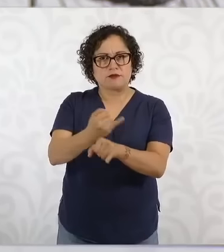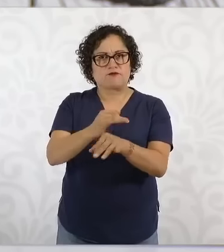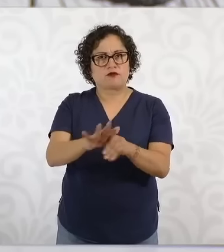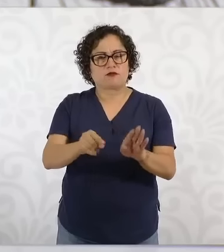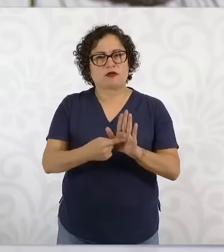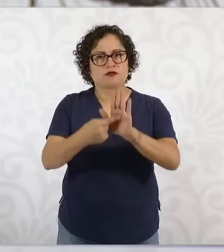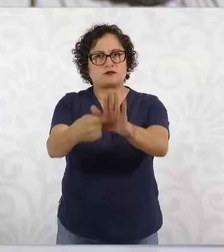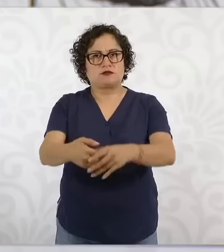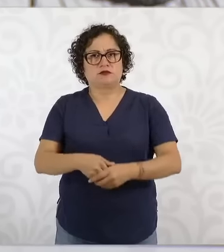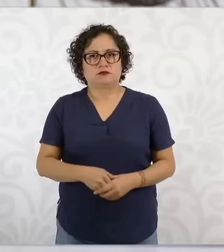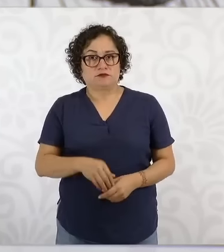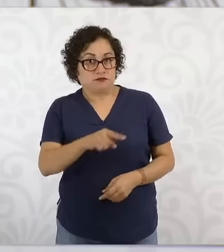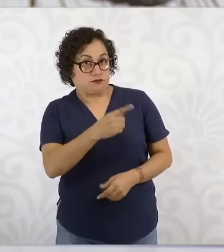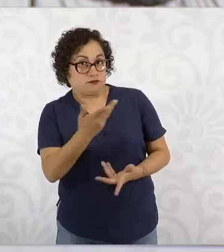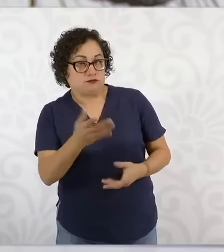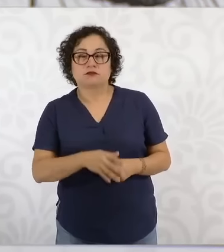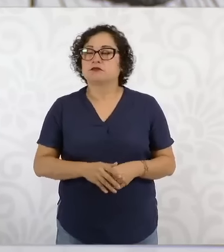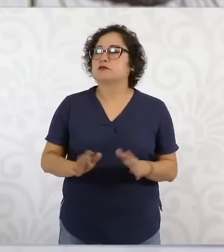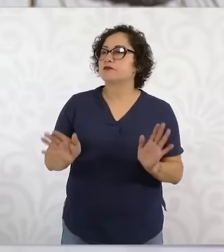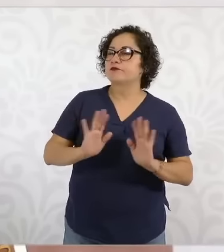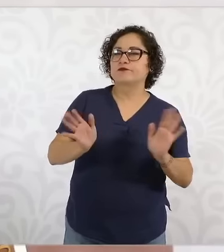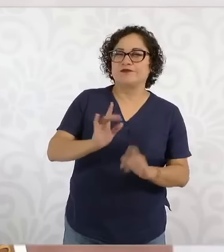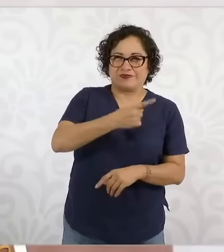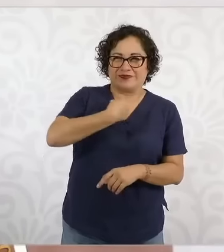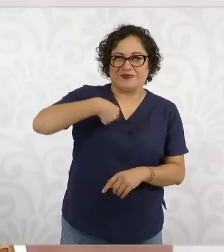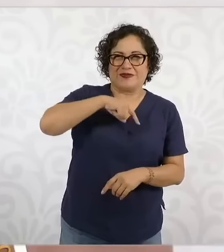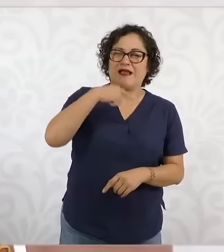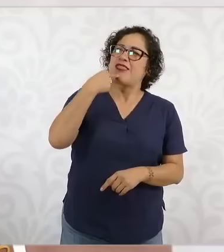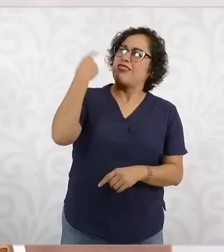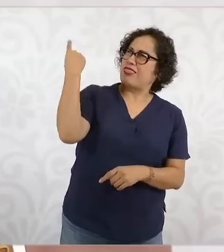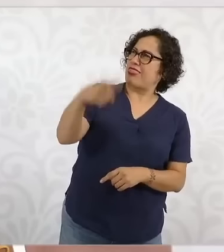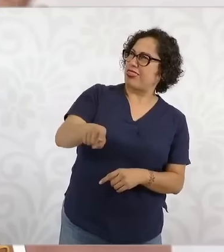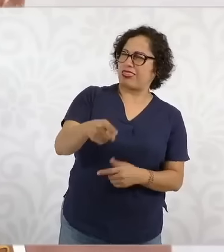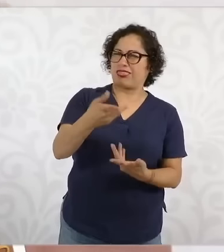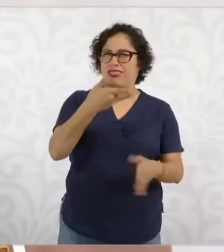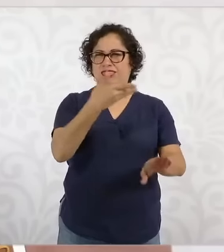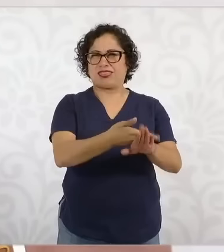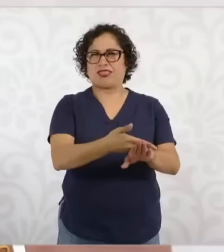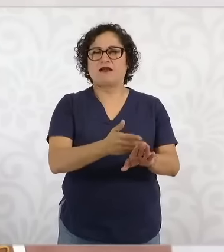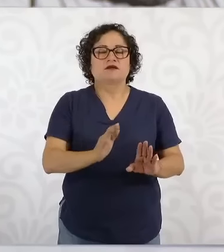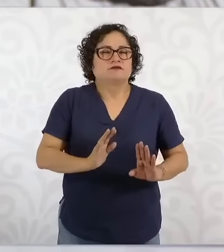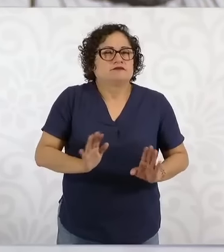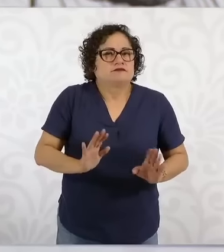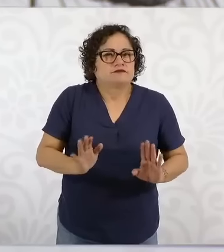nosotros no nos vamos a dedicar a poner denuncias a los a menos que cuando se haga una investigación